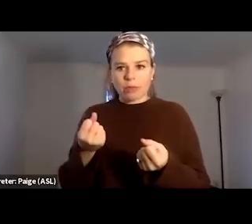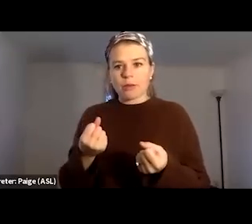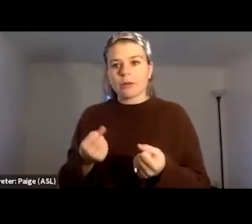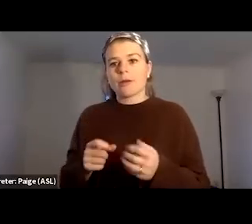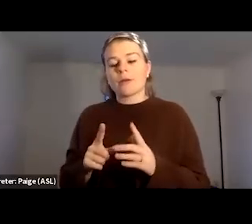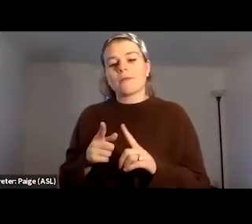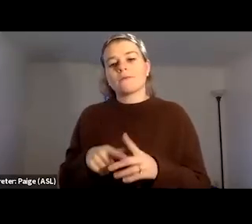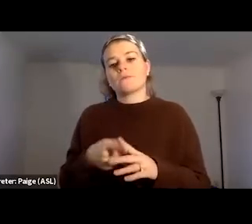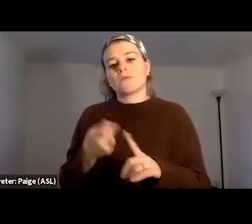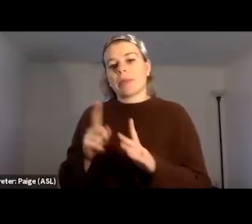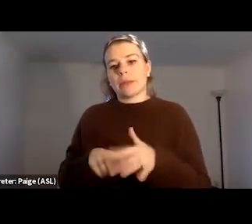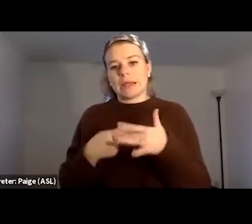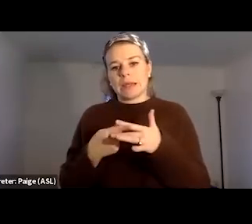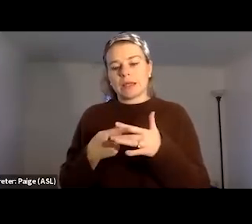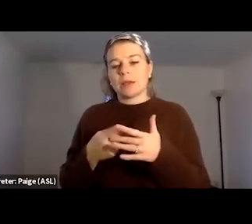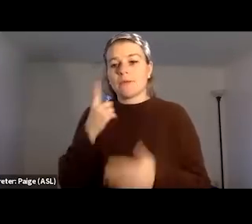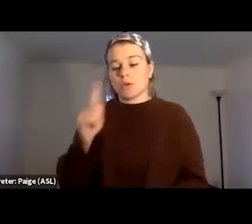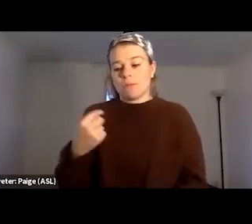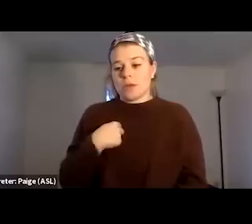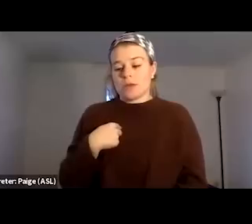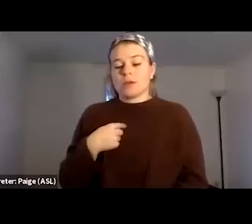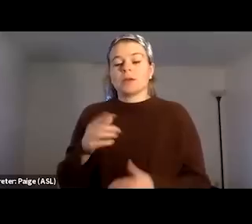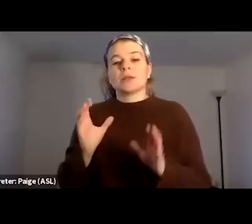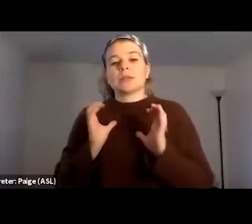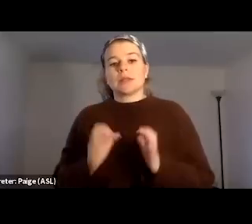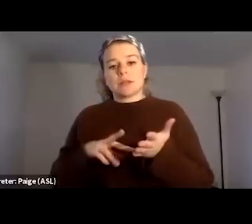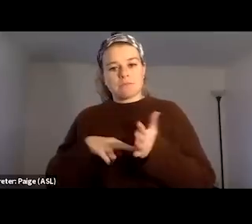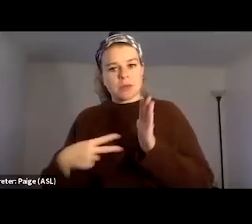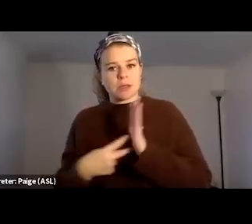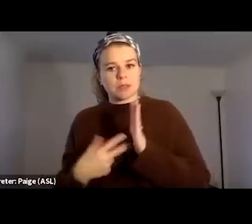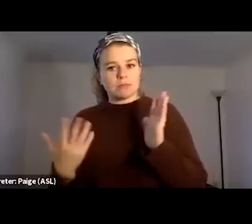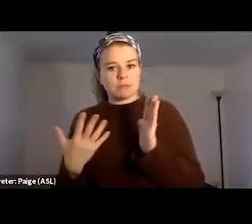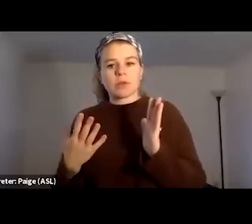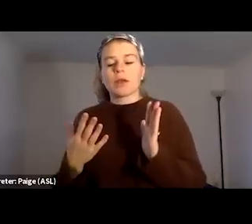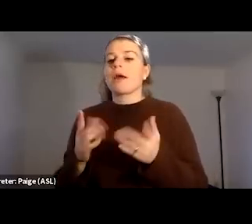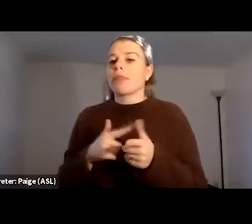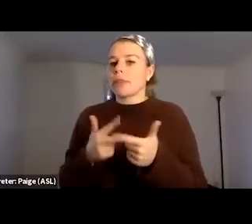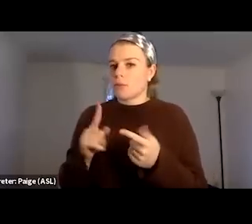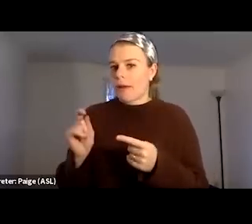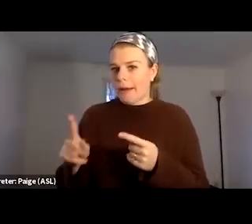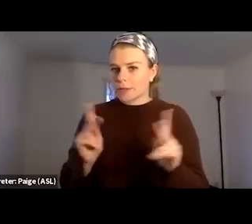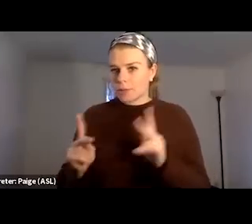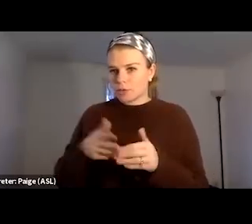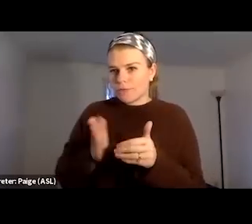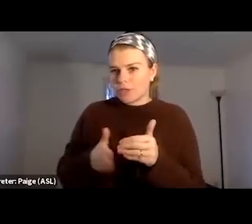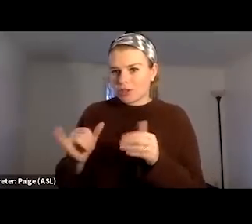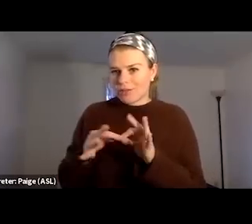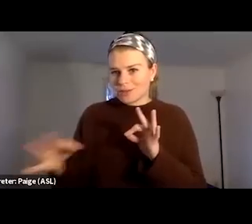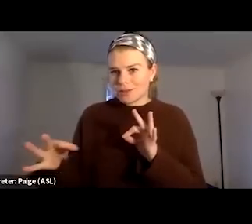"Para mí, ser un ciudadano significa..." Y les pedimos que completaran la oración, y lo hicieron. Dijeron que, para ellos,